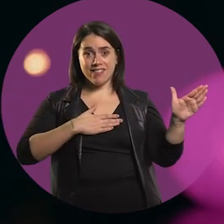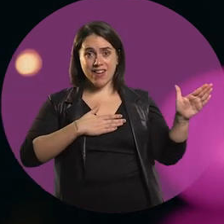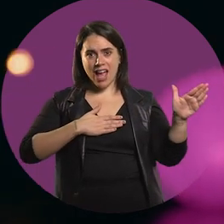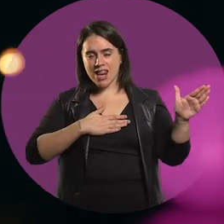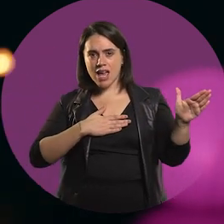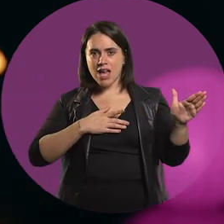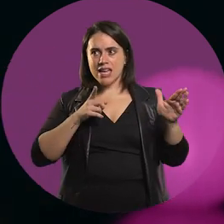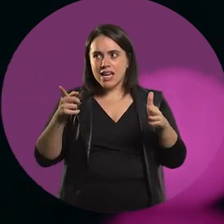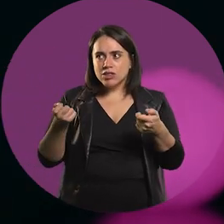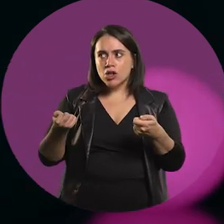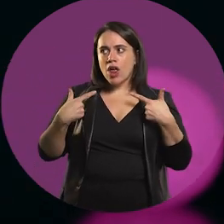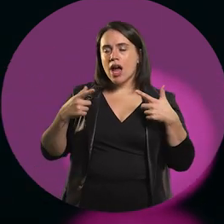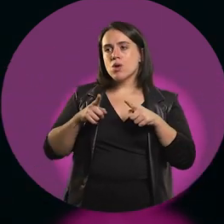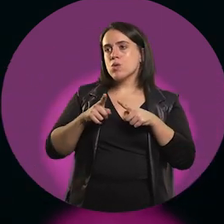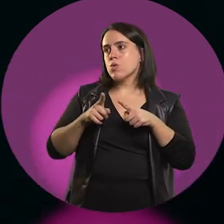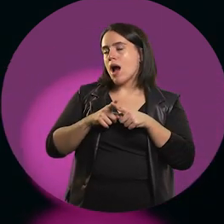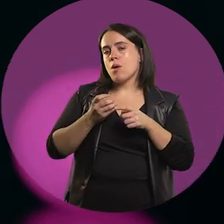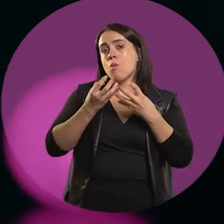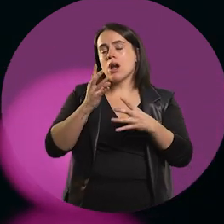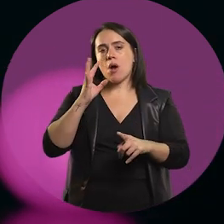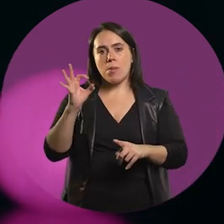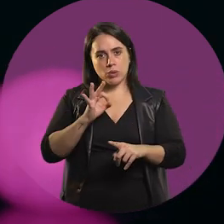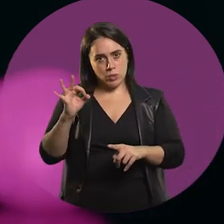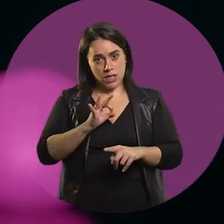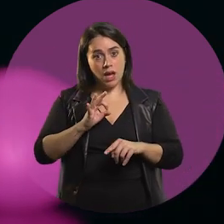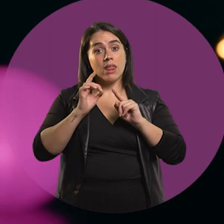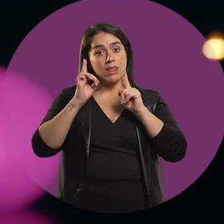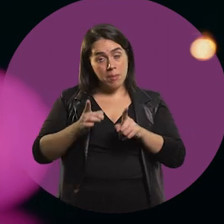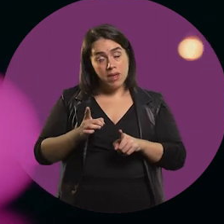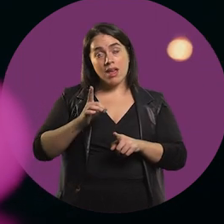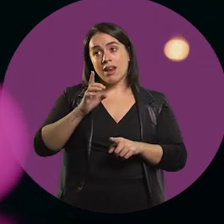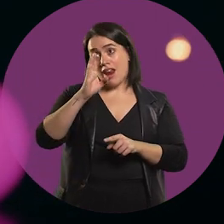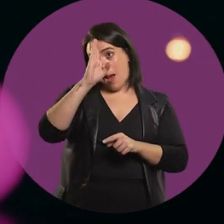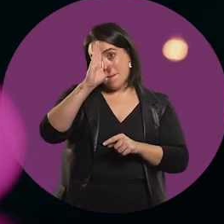y eso para mí es un tremendo regalo. También tuve la posibilidad de aprender de